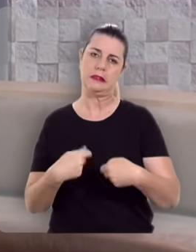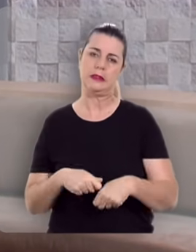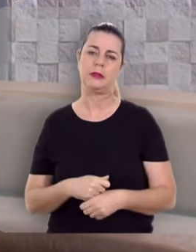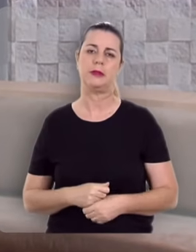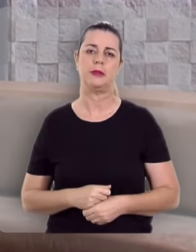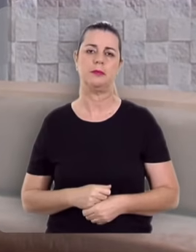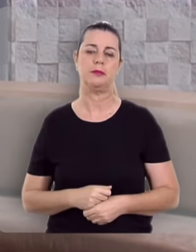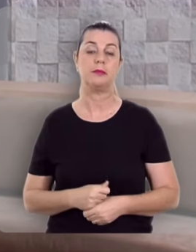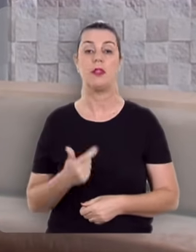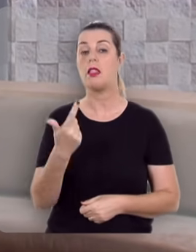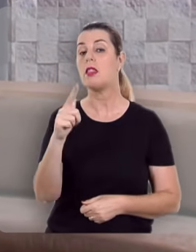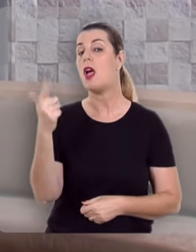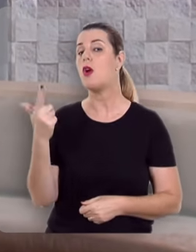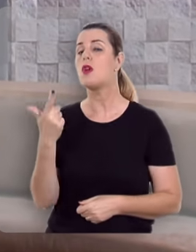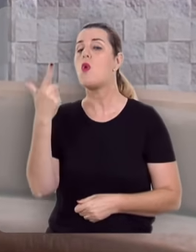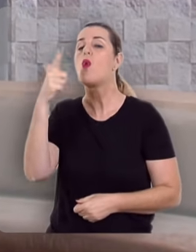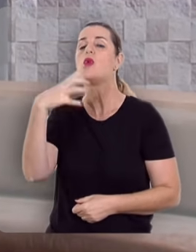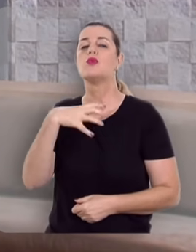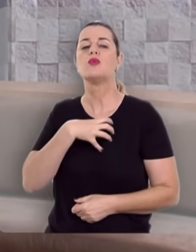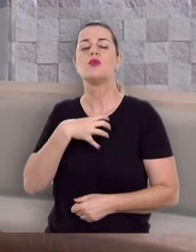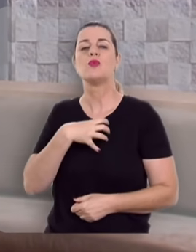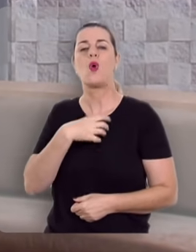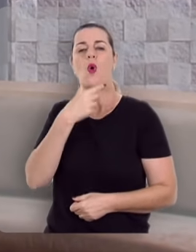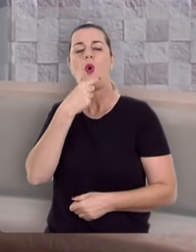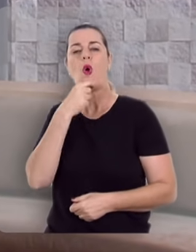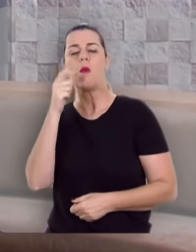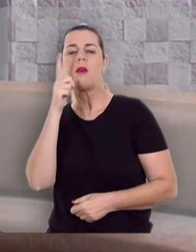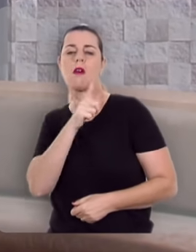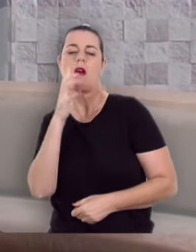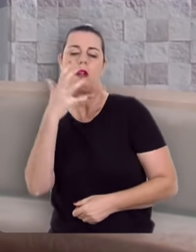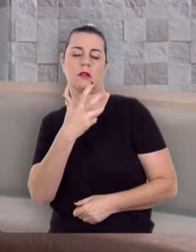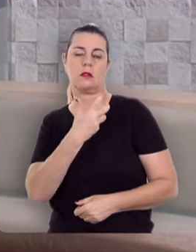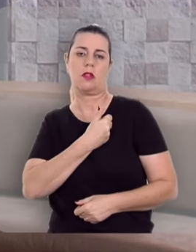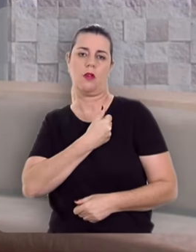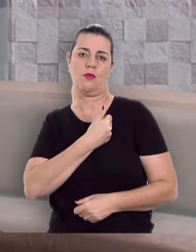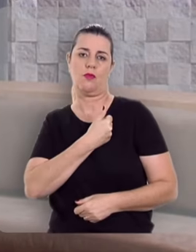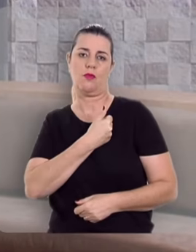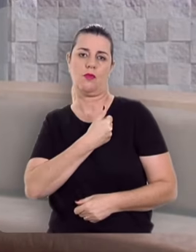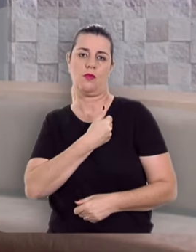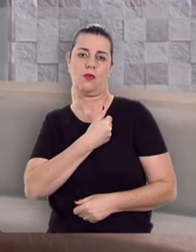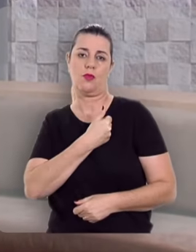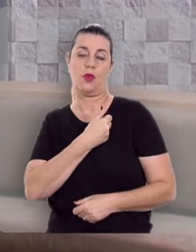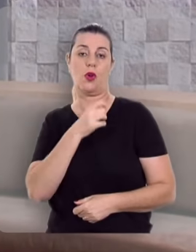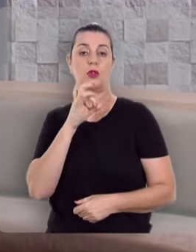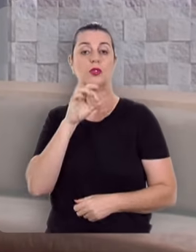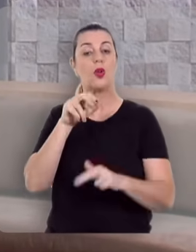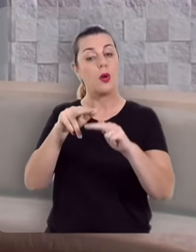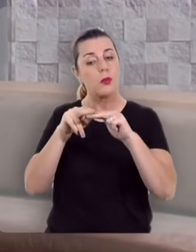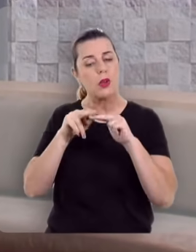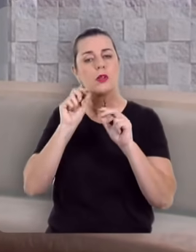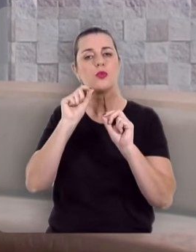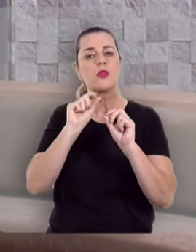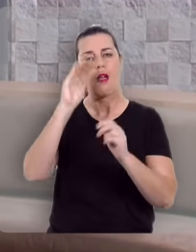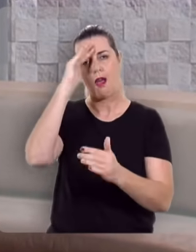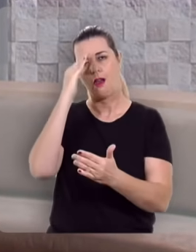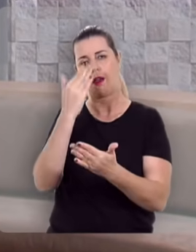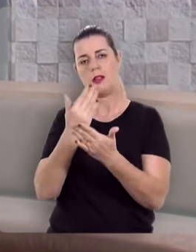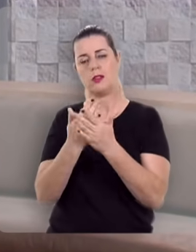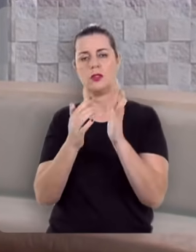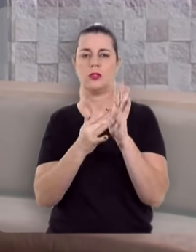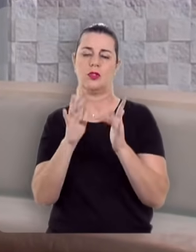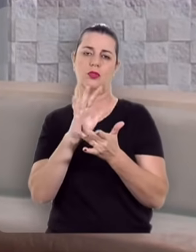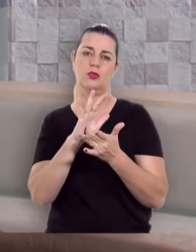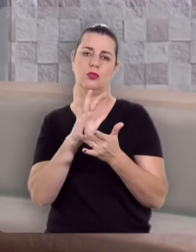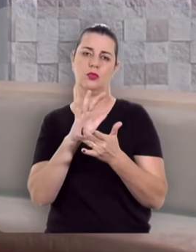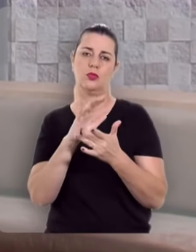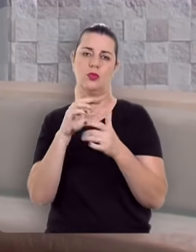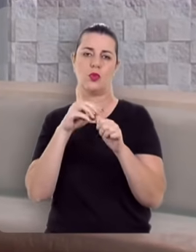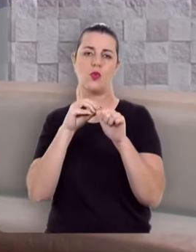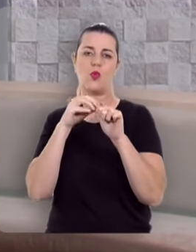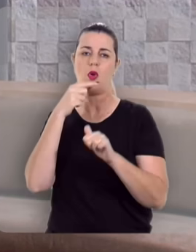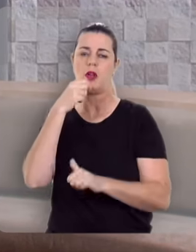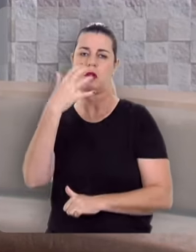e numa outra forma do homem ser salvo a não ser que ele Creia em Jesus como seu Salvador pessoal